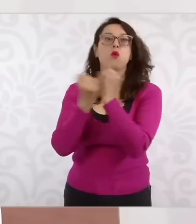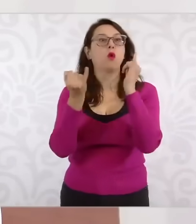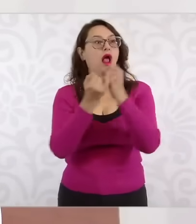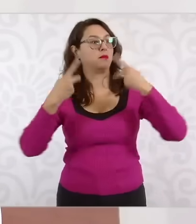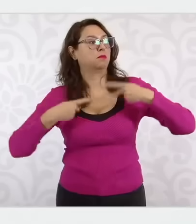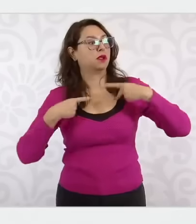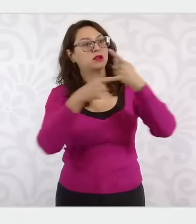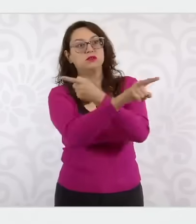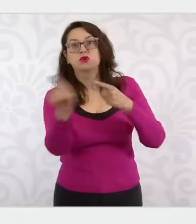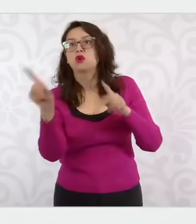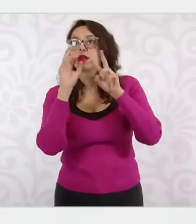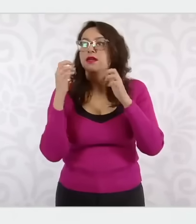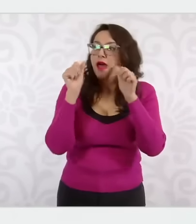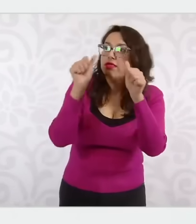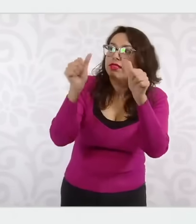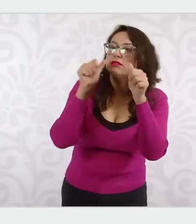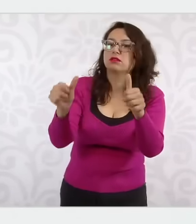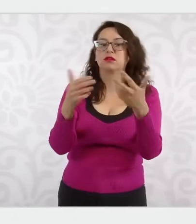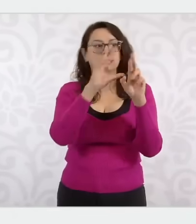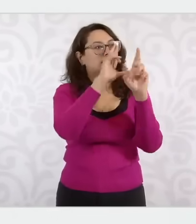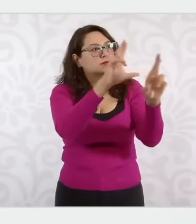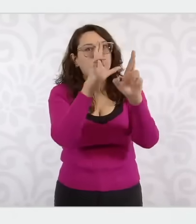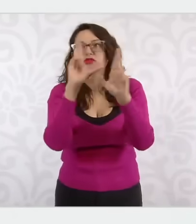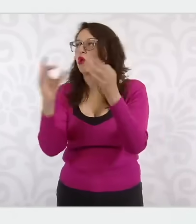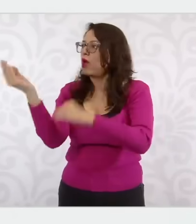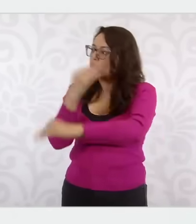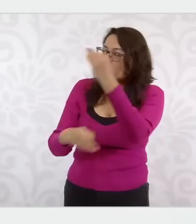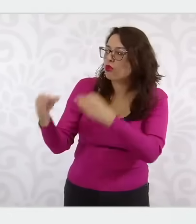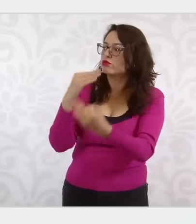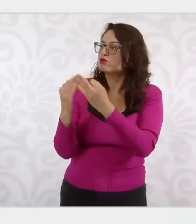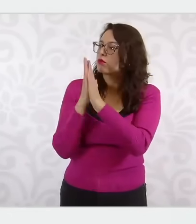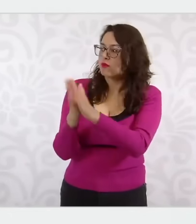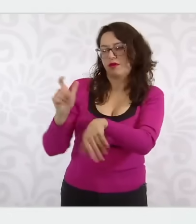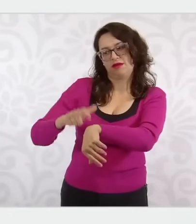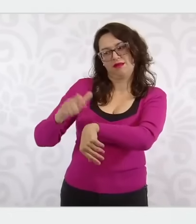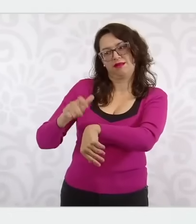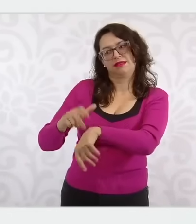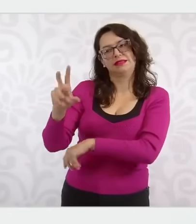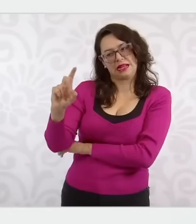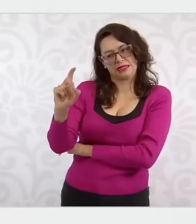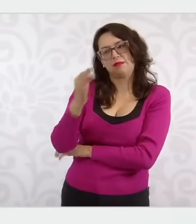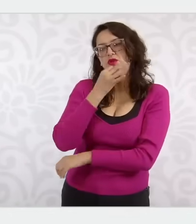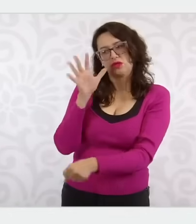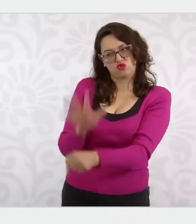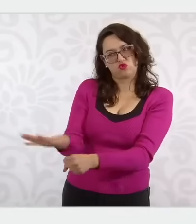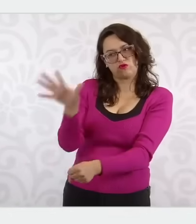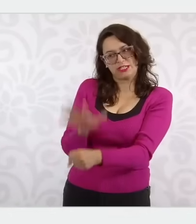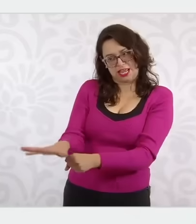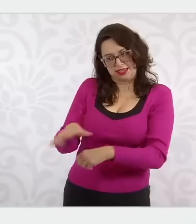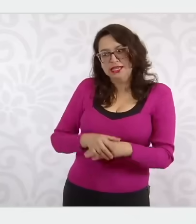a los compañeros periodistas que están aquí, yo creo que ya media hora fue suficiente. ¿Te parece?